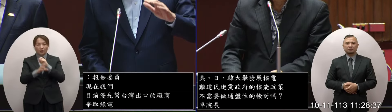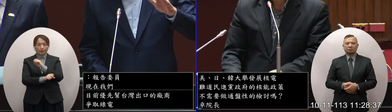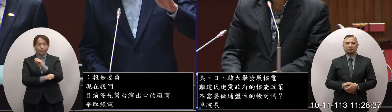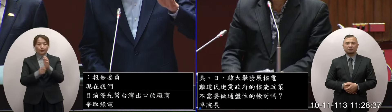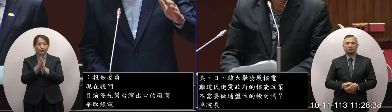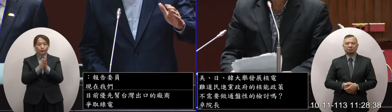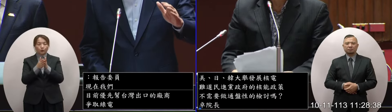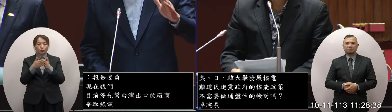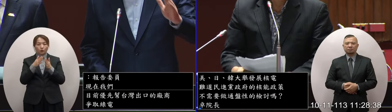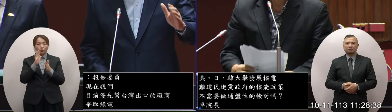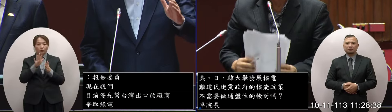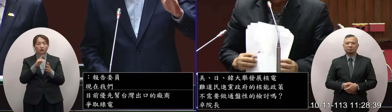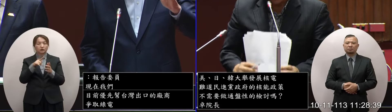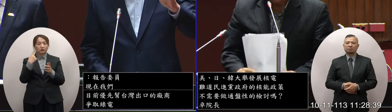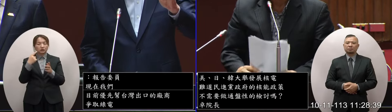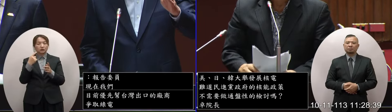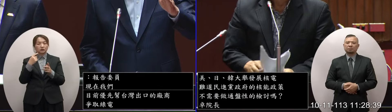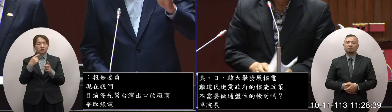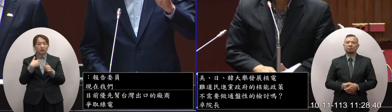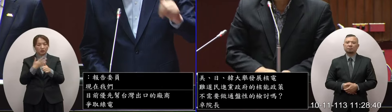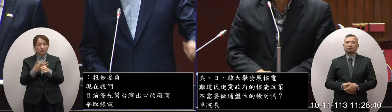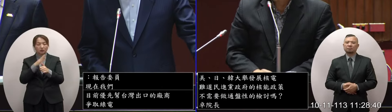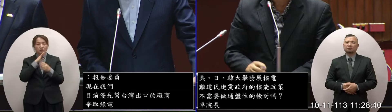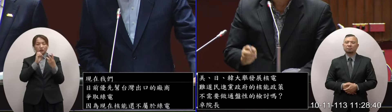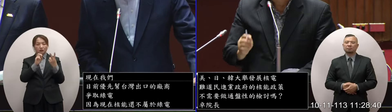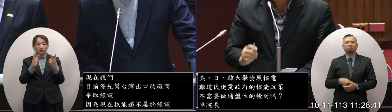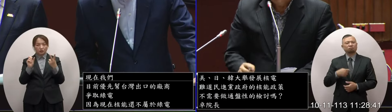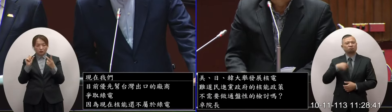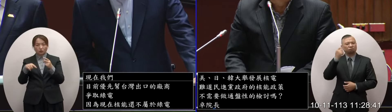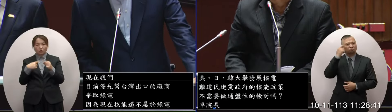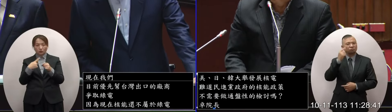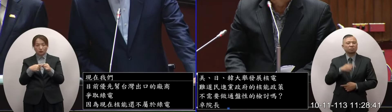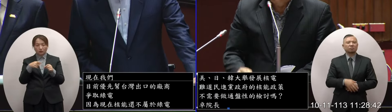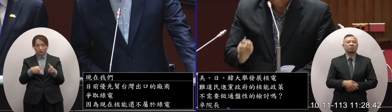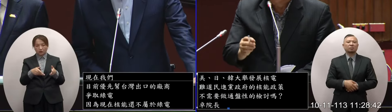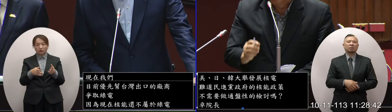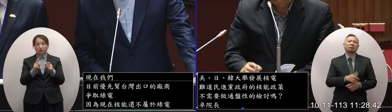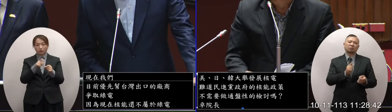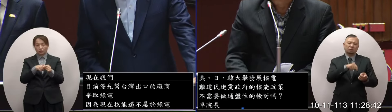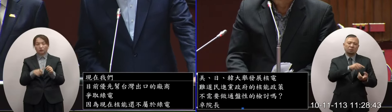然後再來就趕快的 來滿足2050年的零碳 這個兩個都是